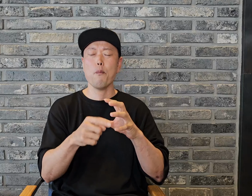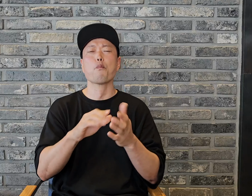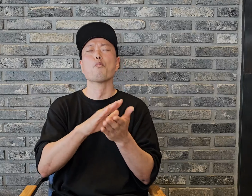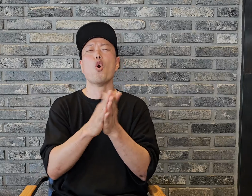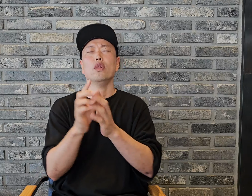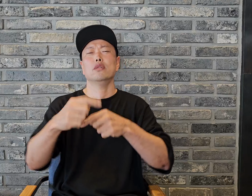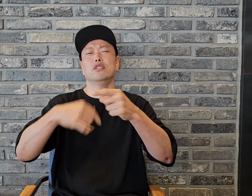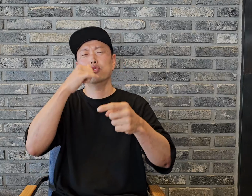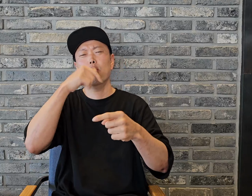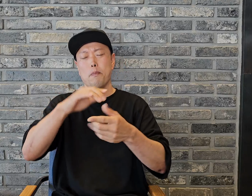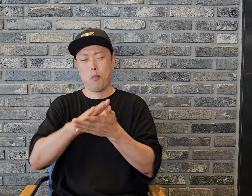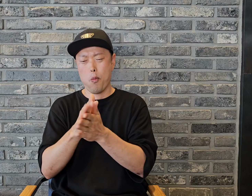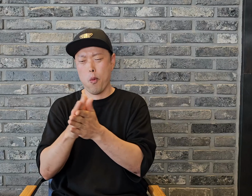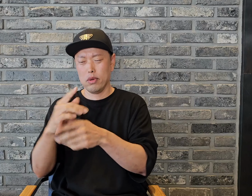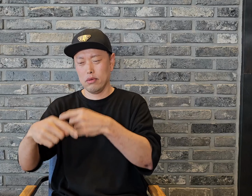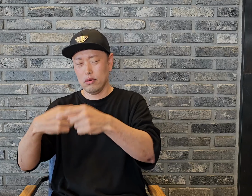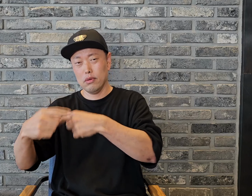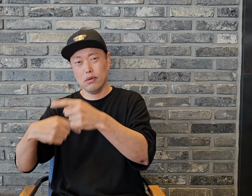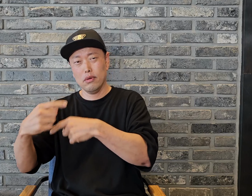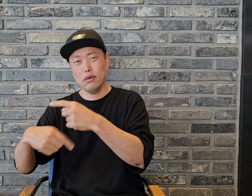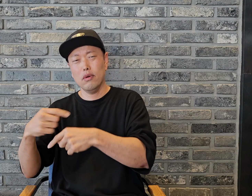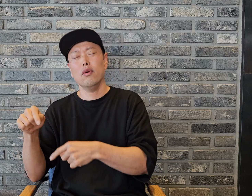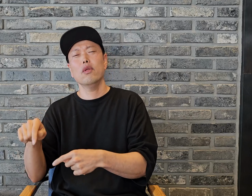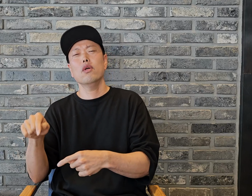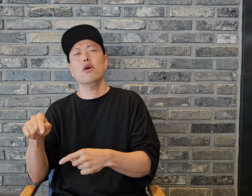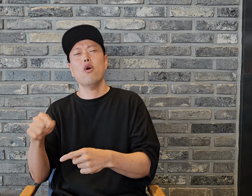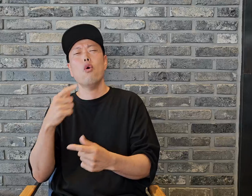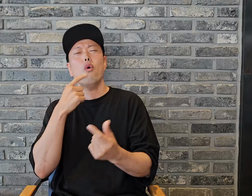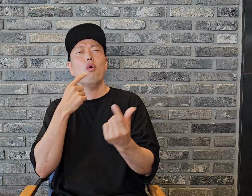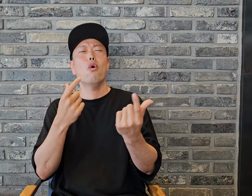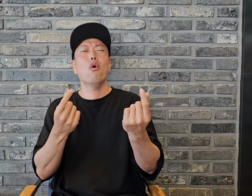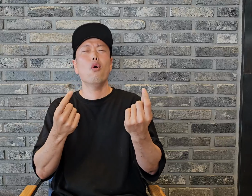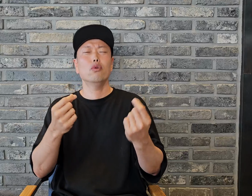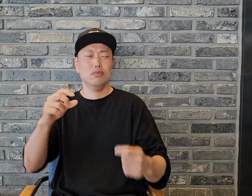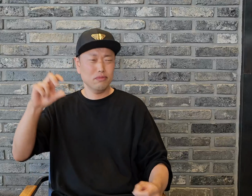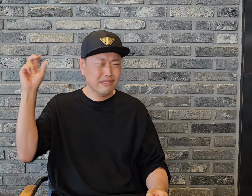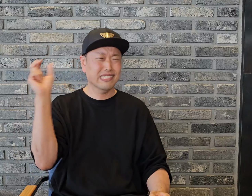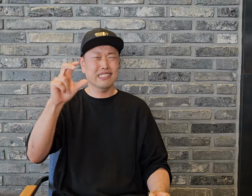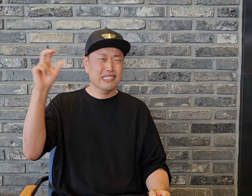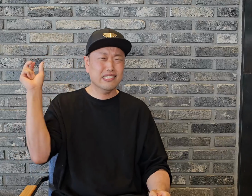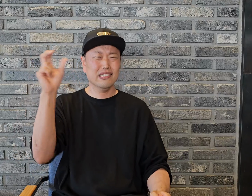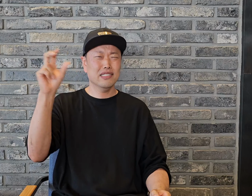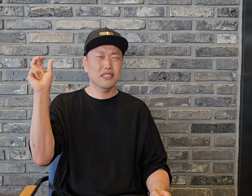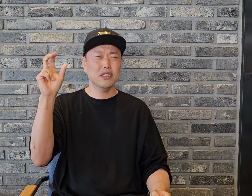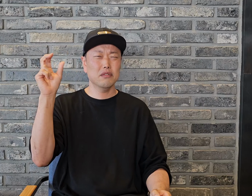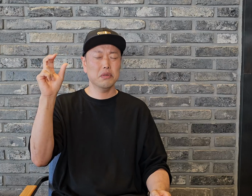Intente cambiar también su lenguaje de señas.